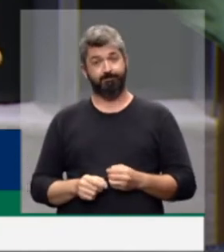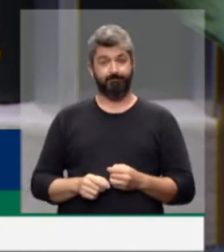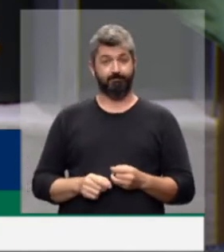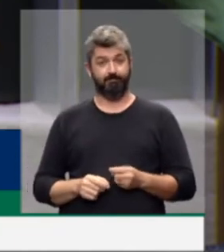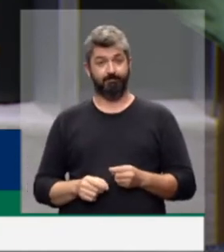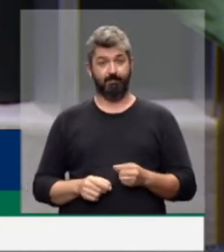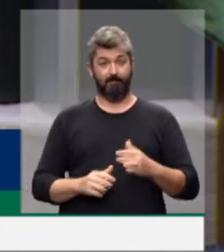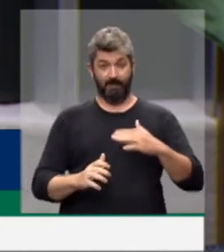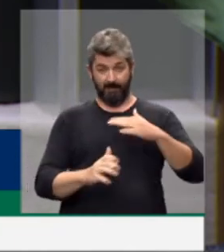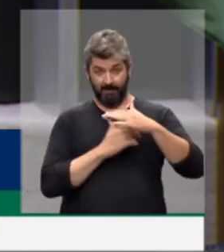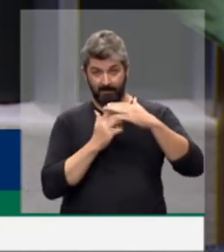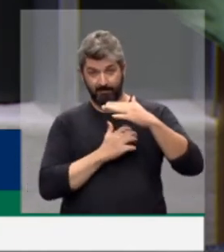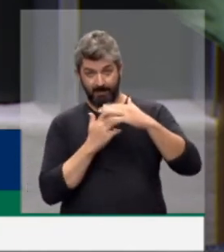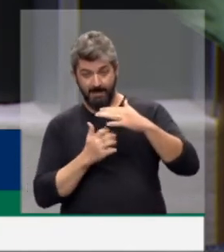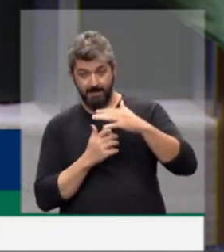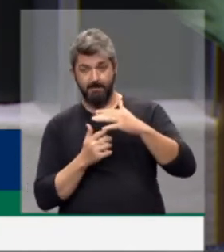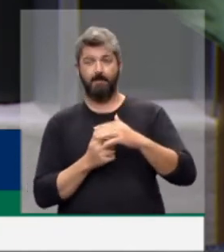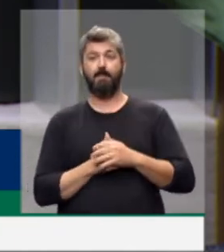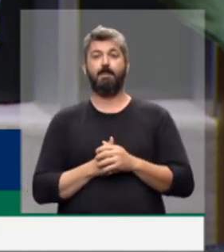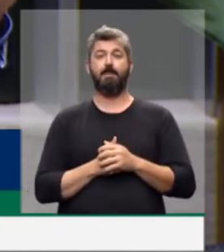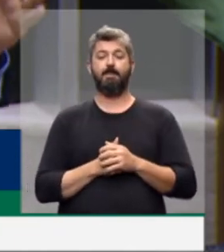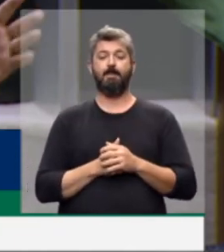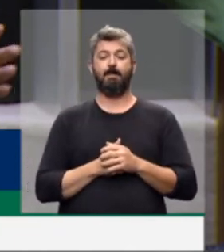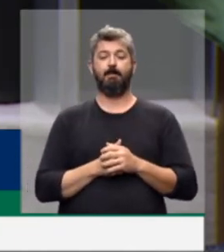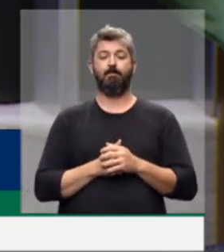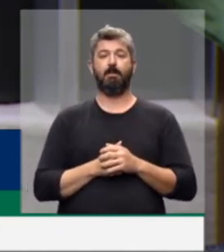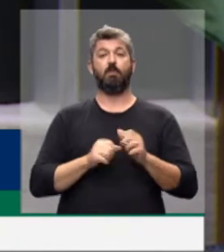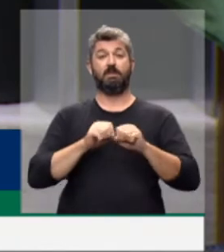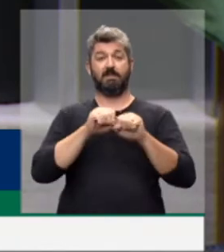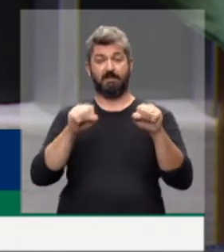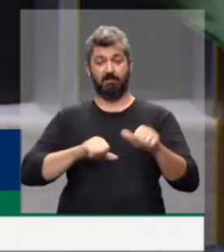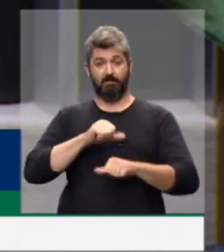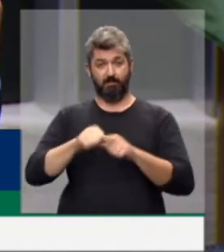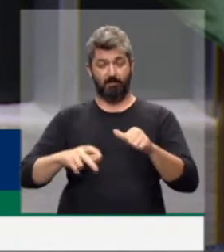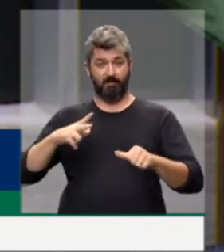HOJE ELA CHEGA EM TORNO DE 1% O PROBLEMA É O QUE ESTÁ EM